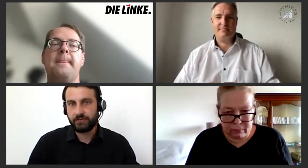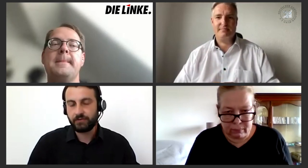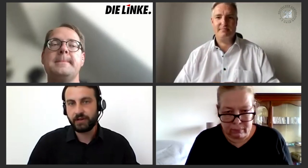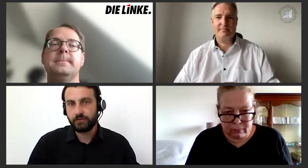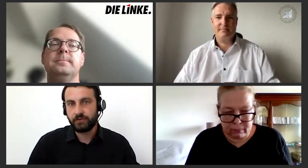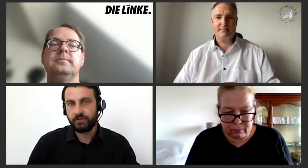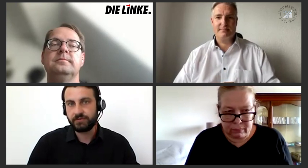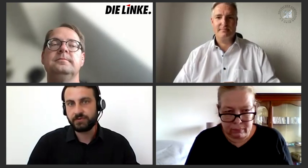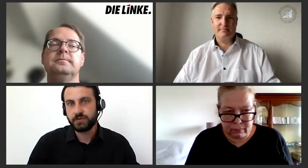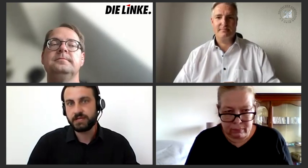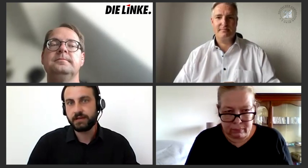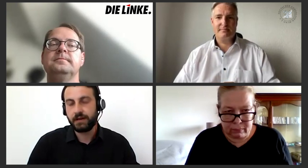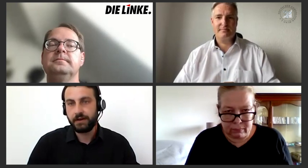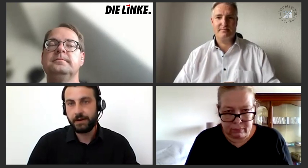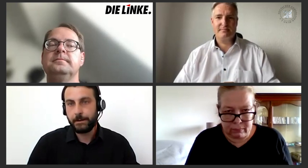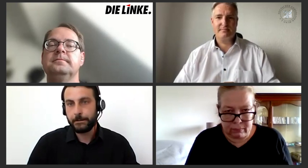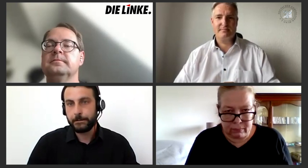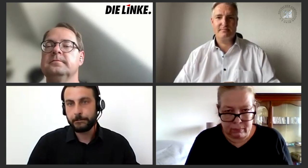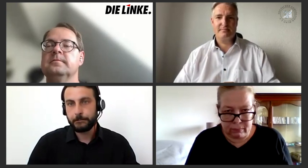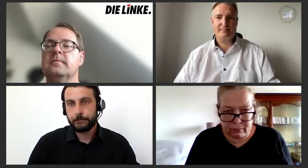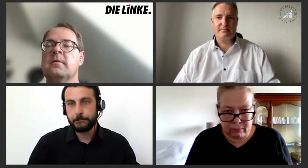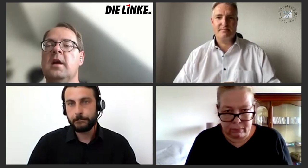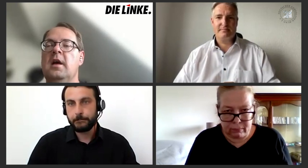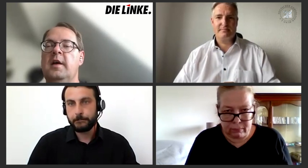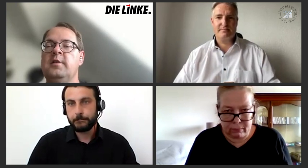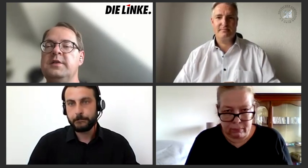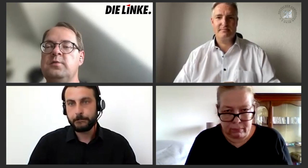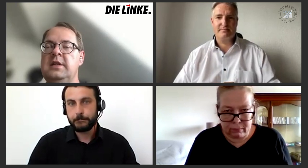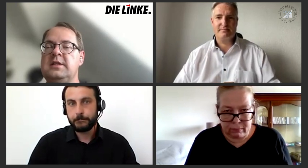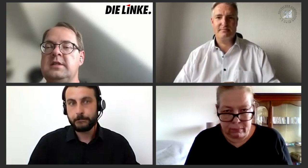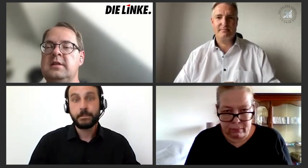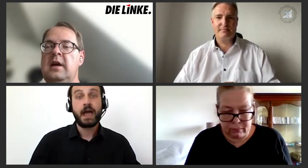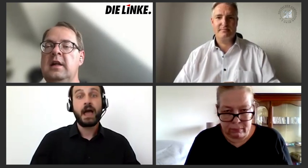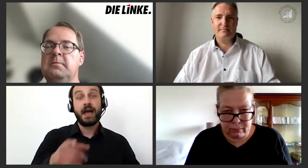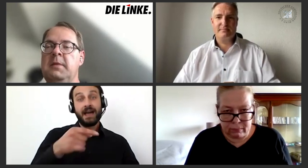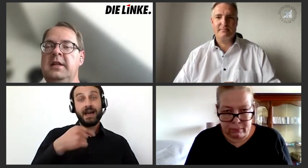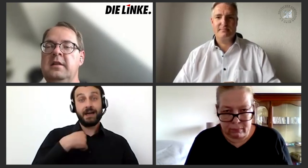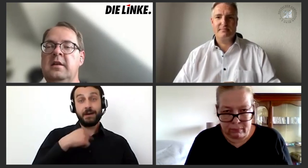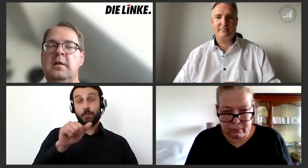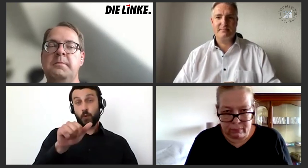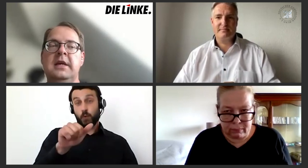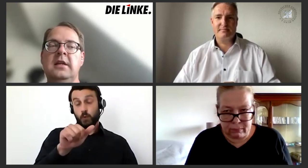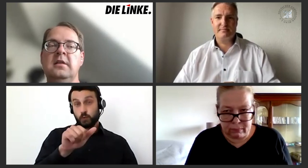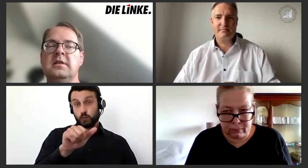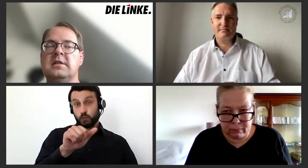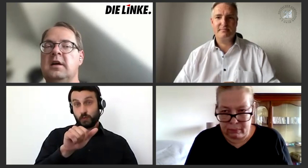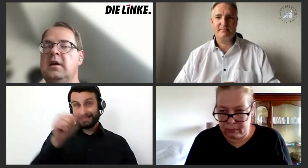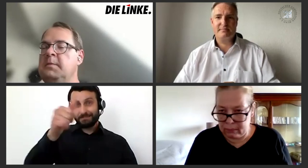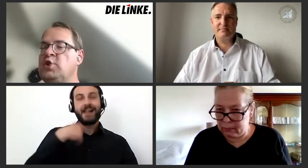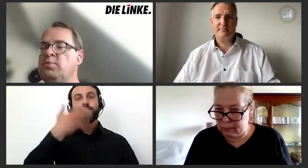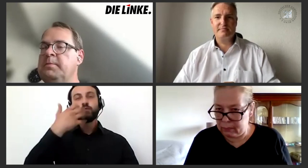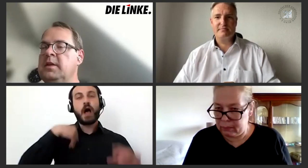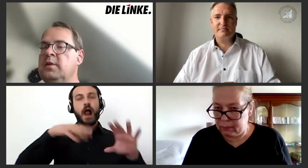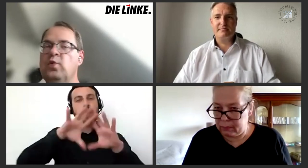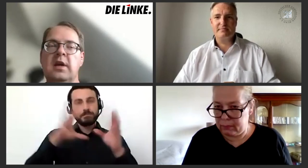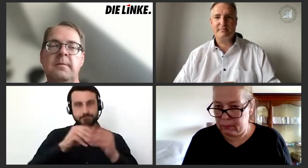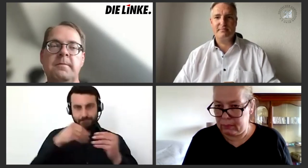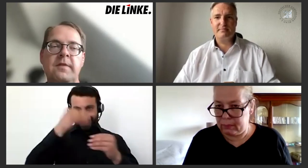und sie zu sichern. - ich würde zunächst allgemein beginnen, das gerade Menschen